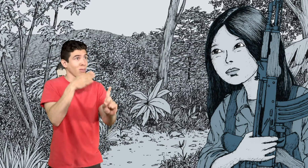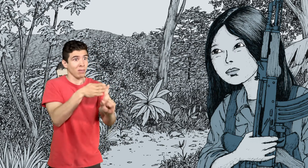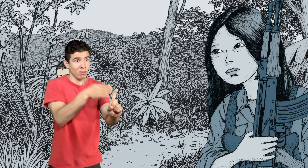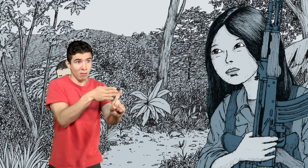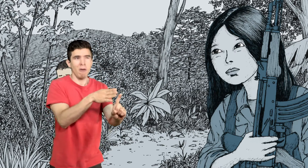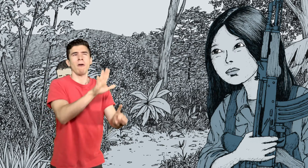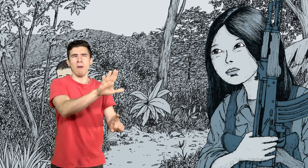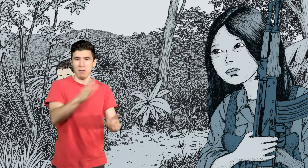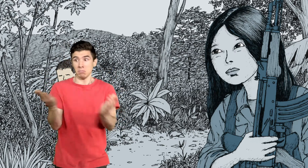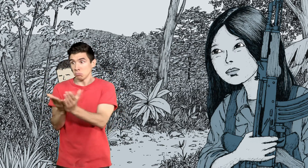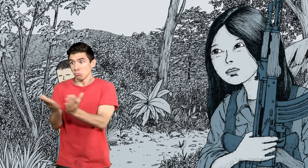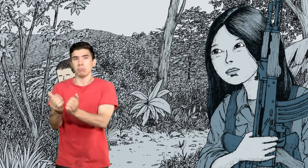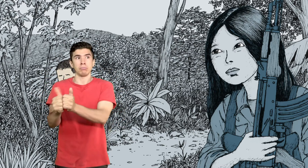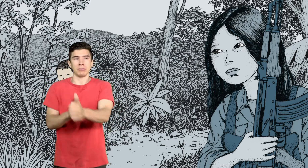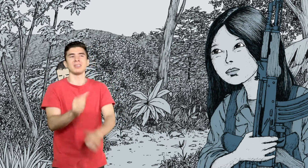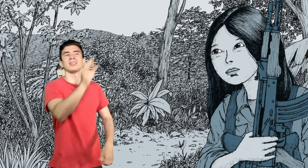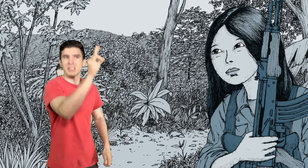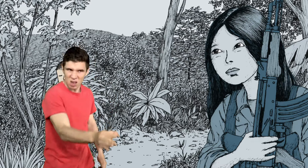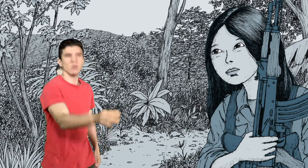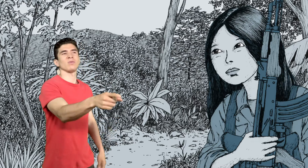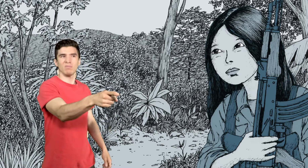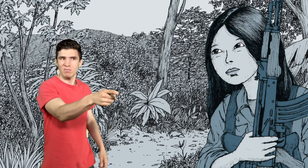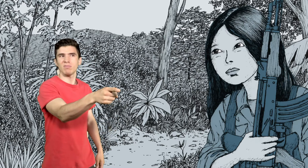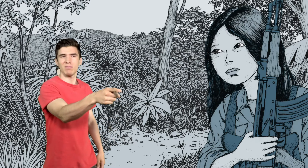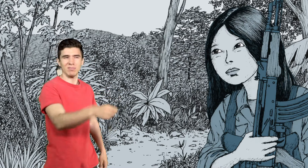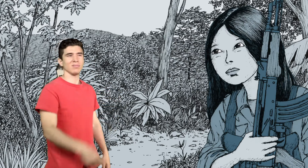seguro que sí lo vas a perder.